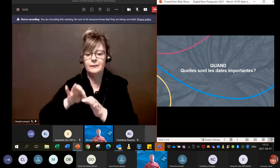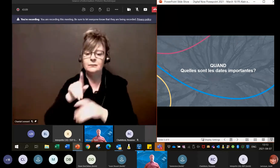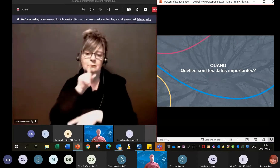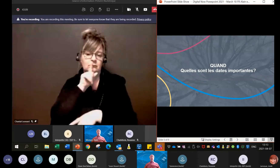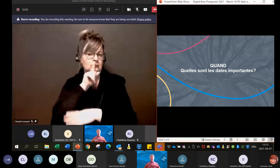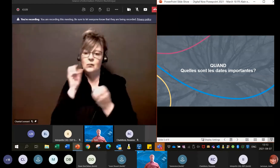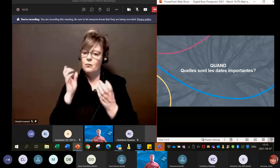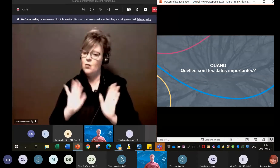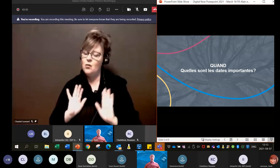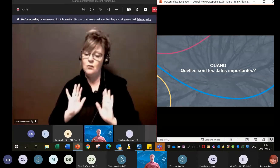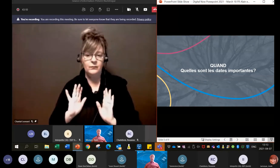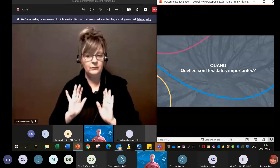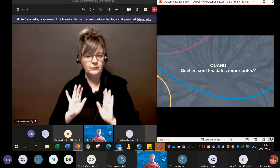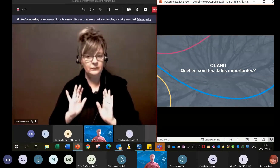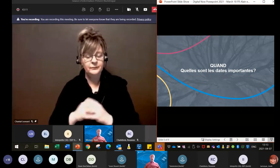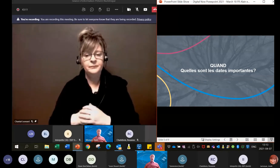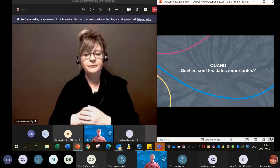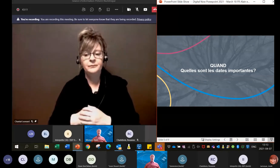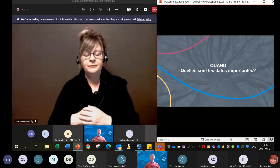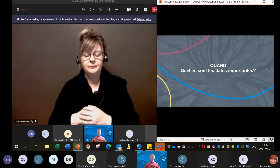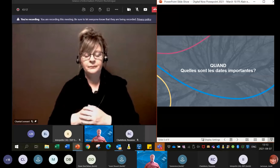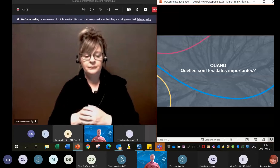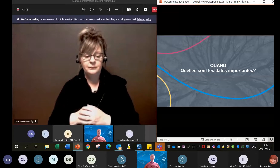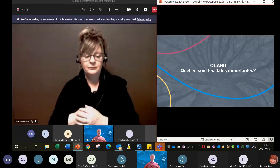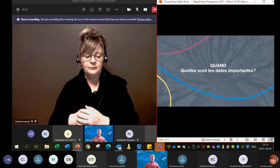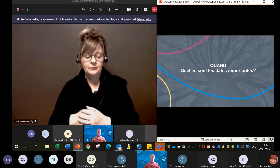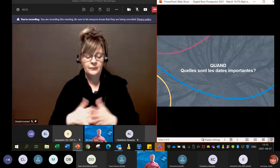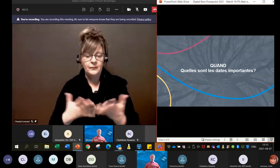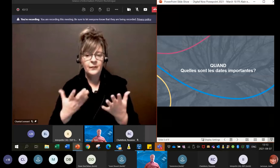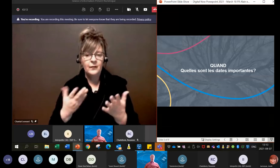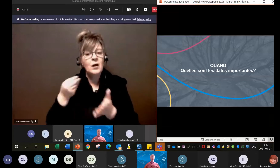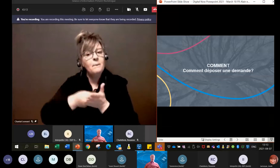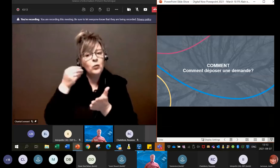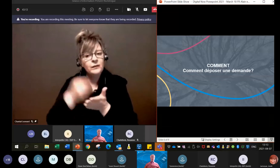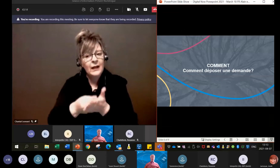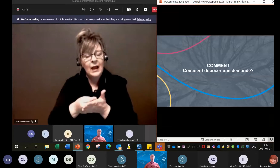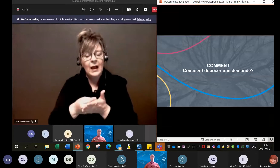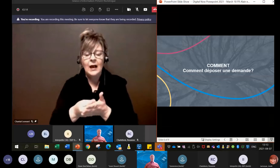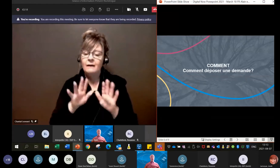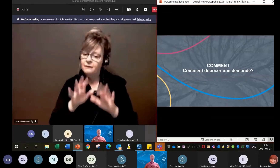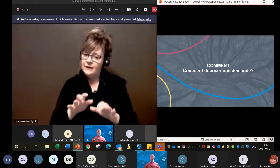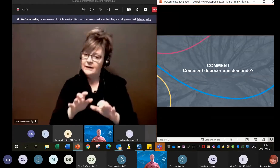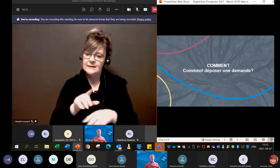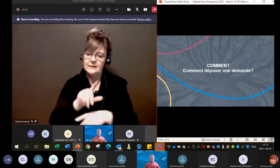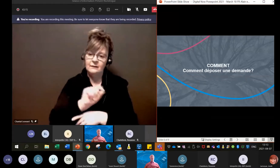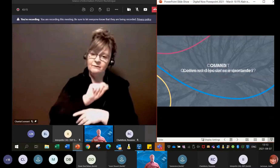Les montants accordés